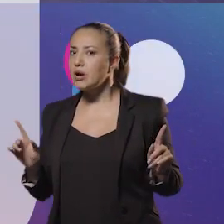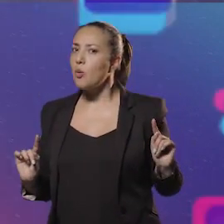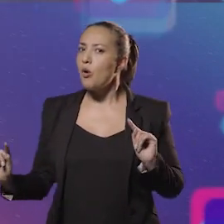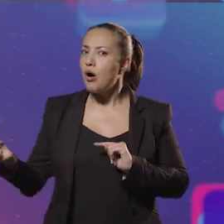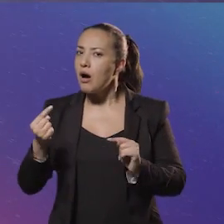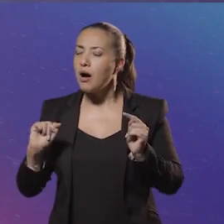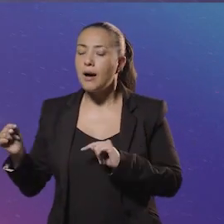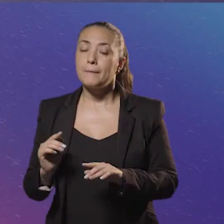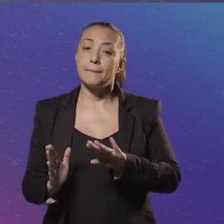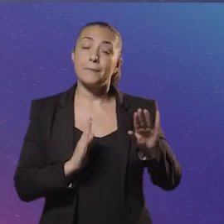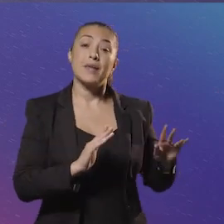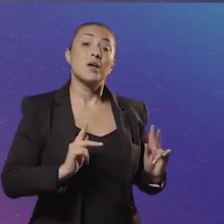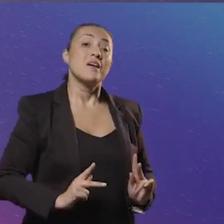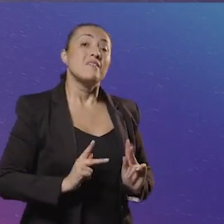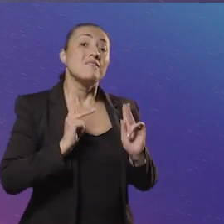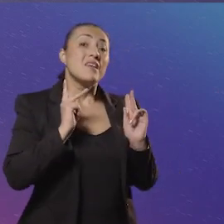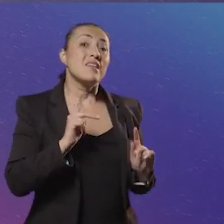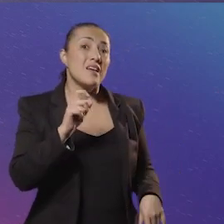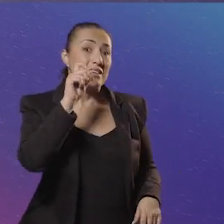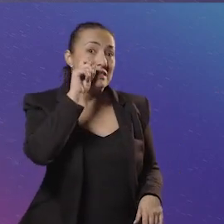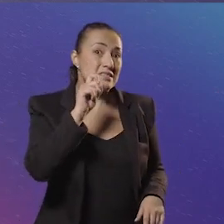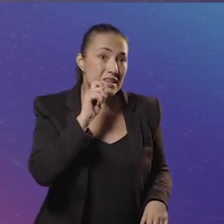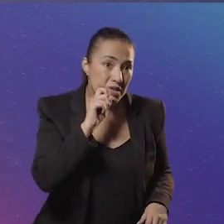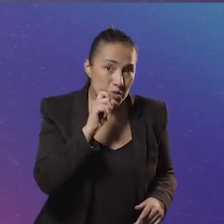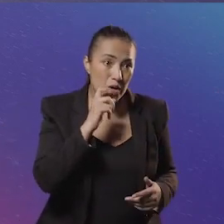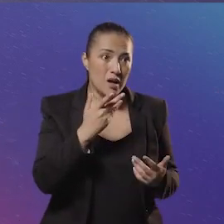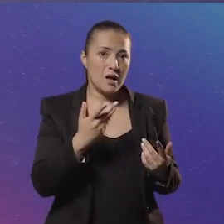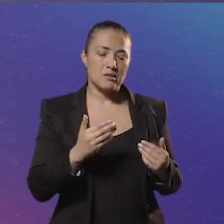Tener una vida sexual satisfactoria,